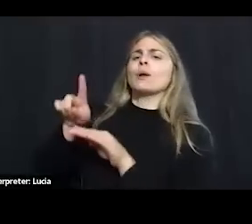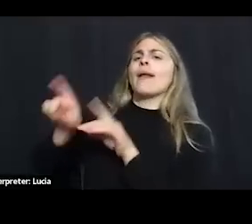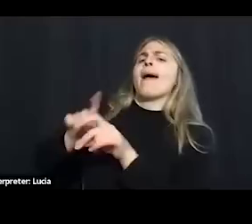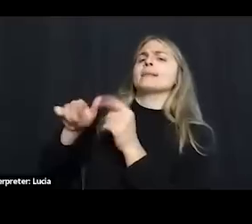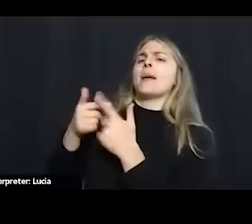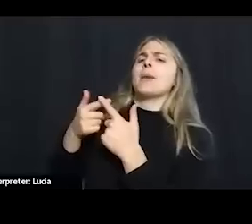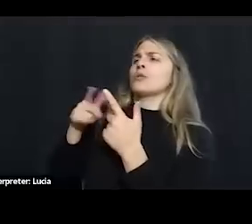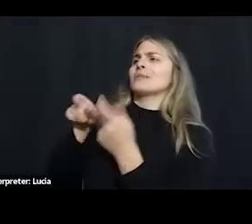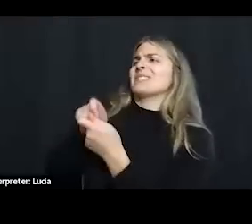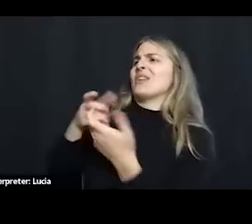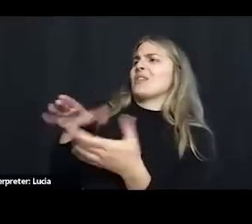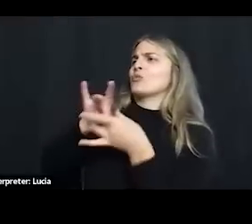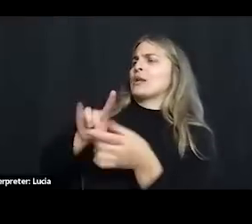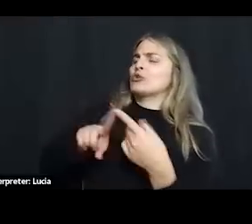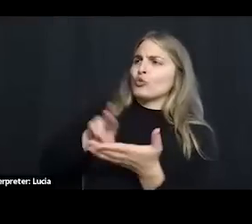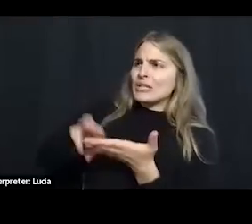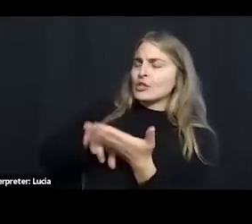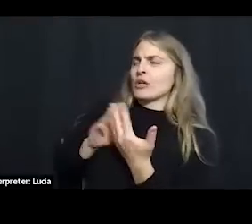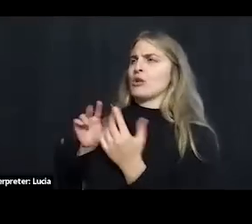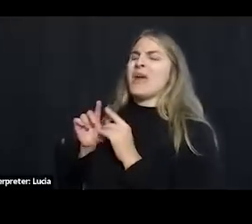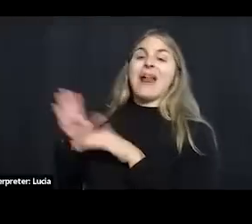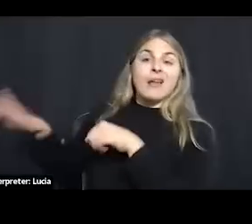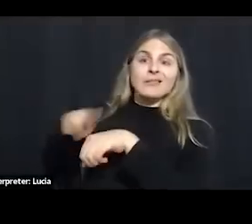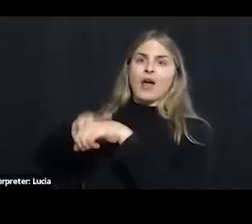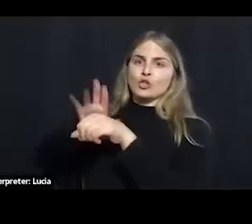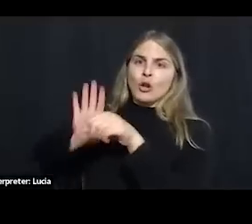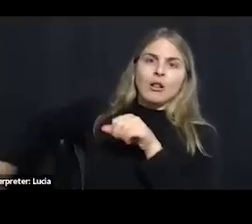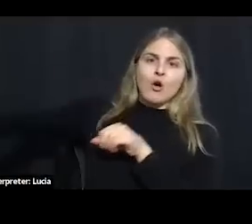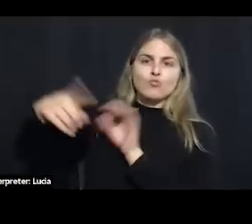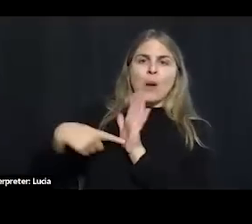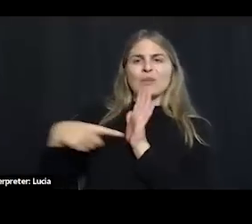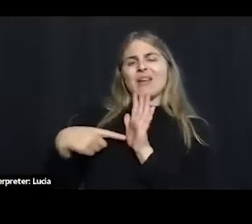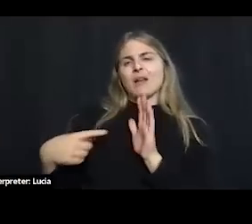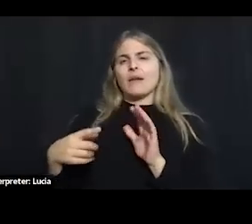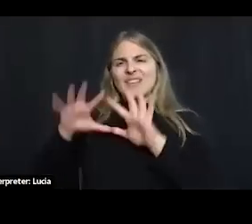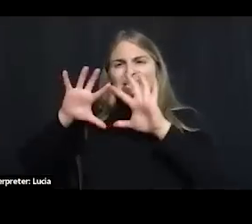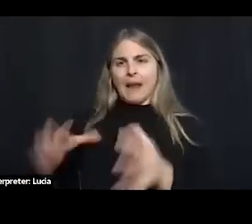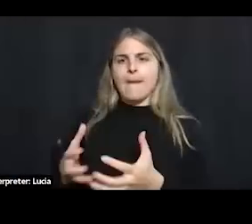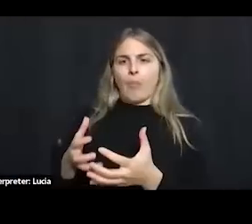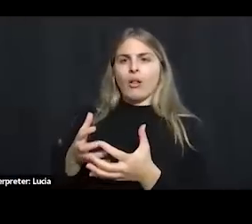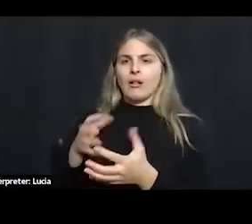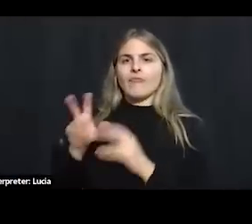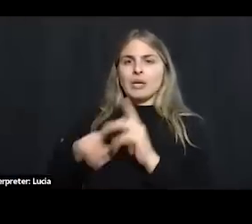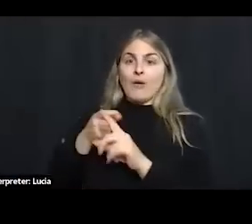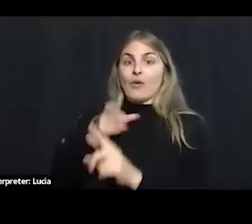relacionadas con la investigación. Pudimos obtener una muestra representativa a nivel nacional de individuos a través de este servicio.